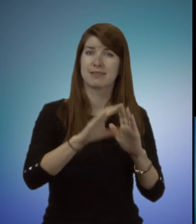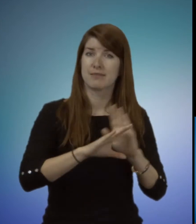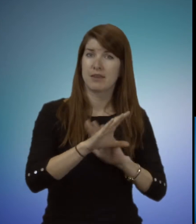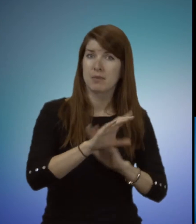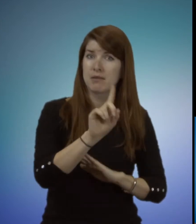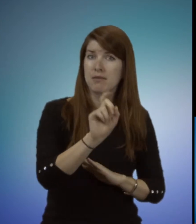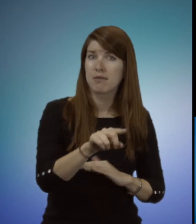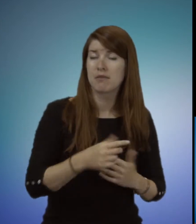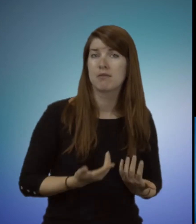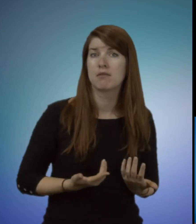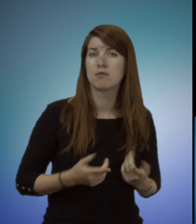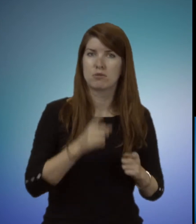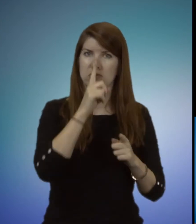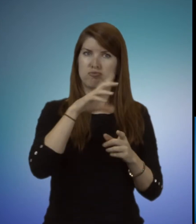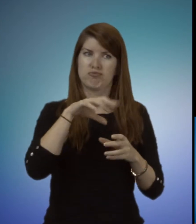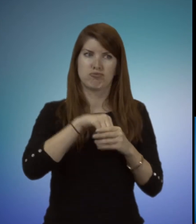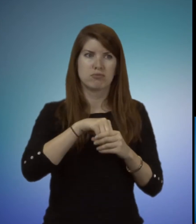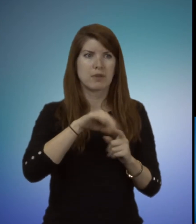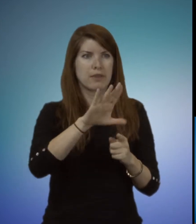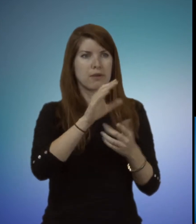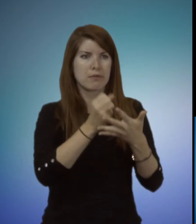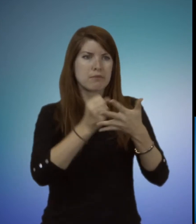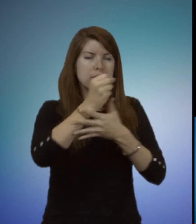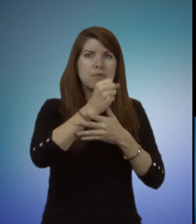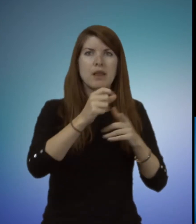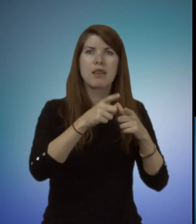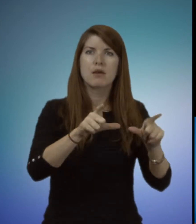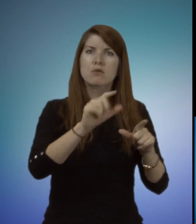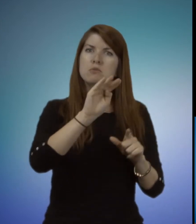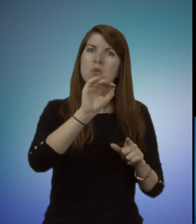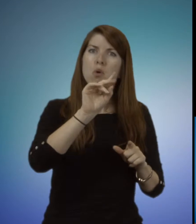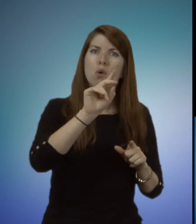Queremos estar seguros de que se tomen en cuenta la modalidad de lengua primaria de su hijo, su